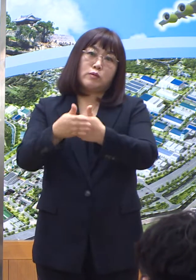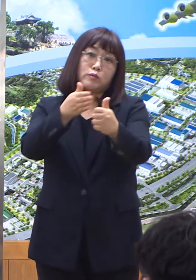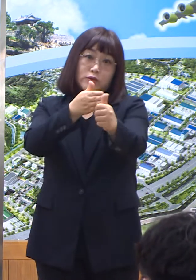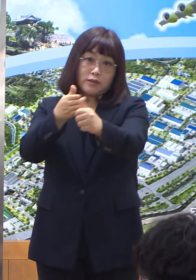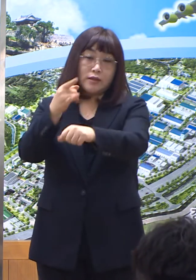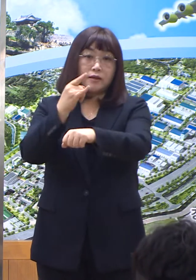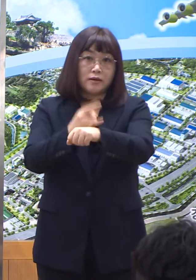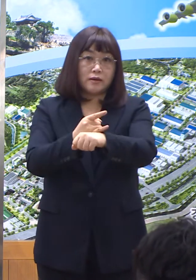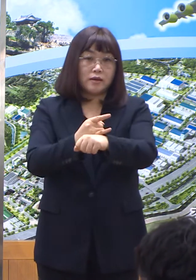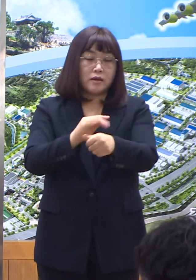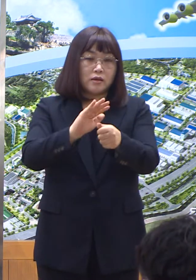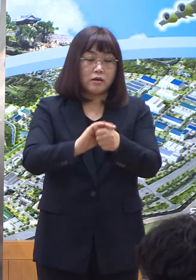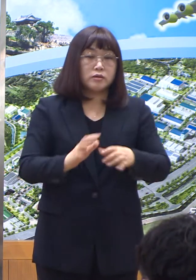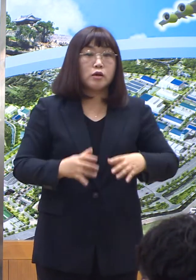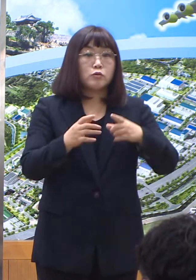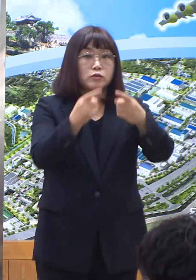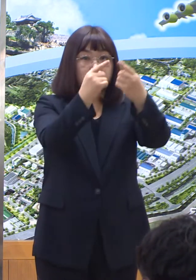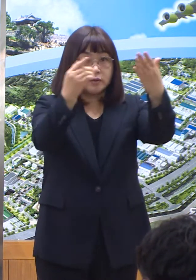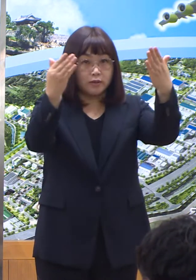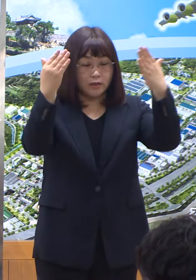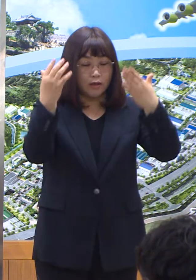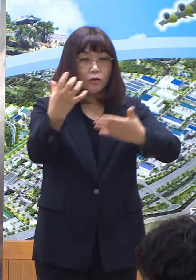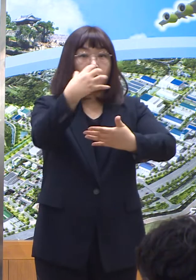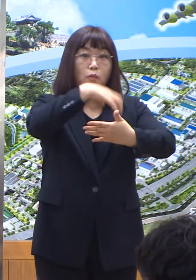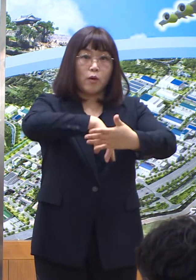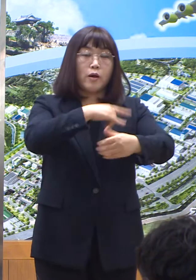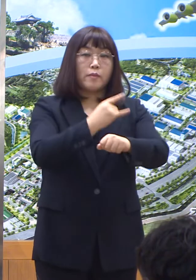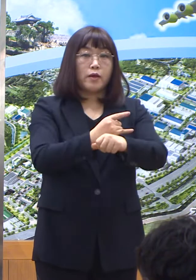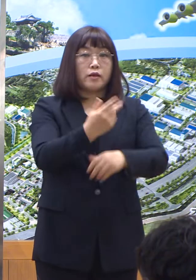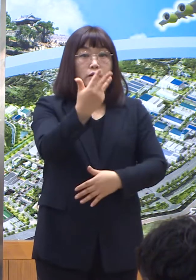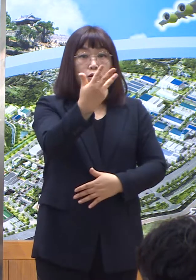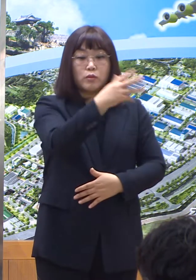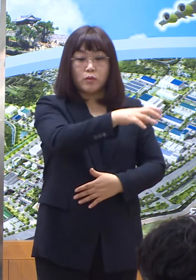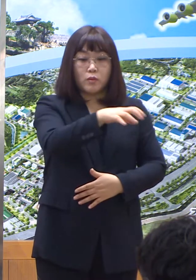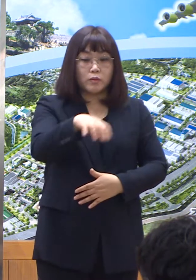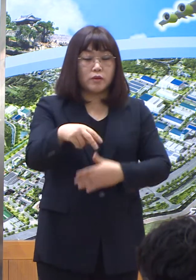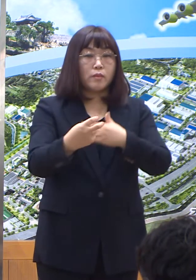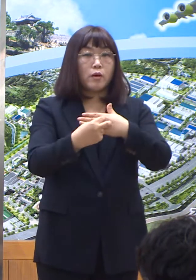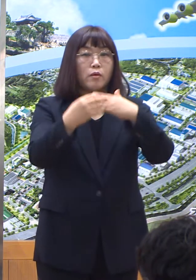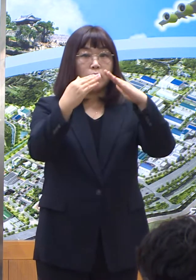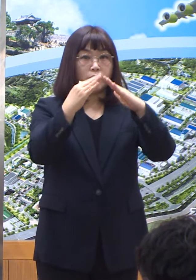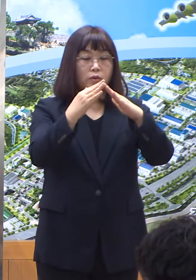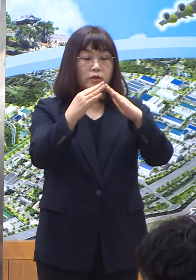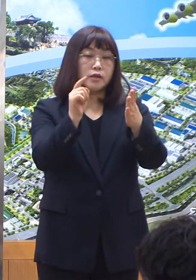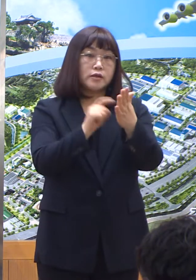경상국립대학교병원을 포함한 8개 의료기관의